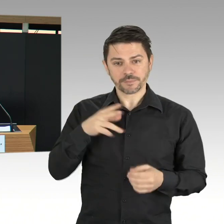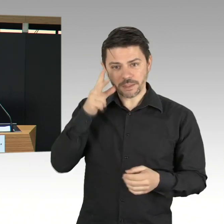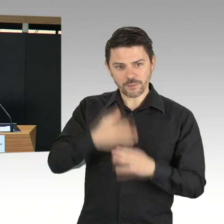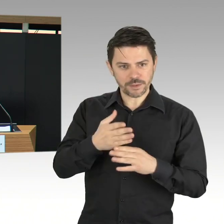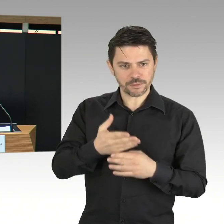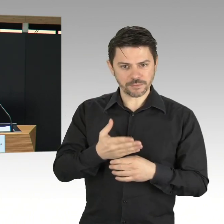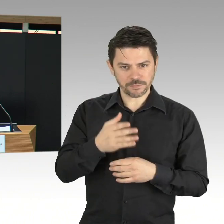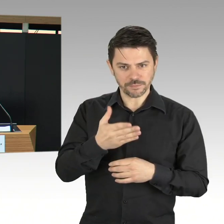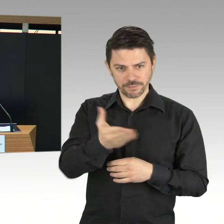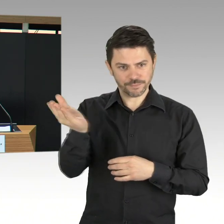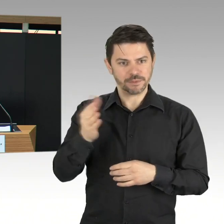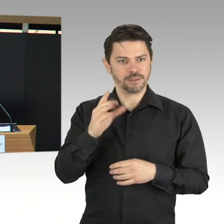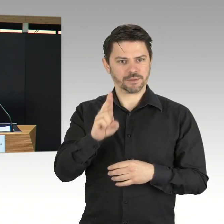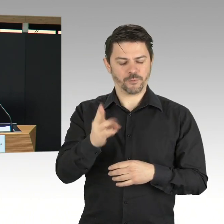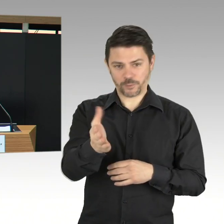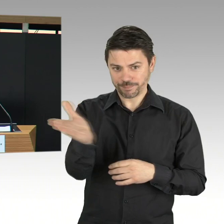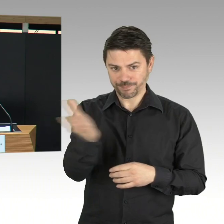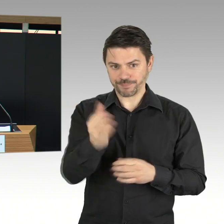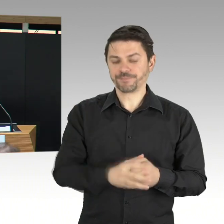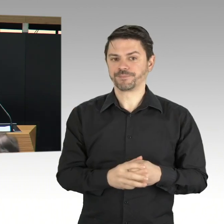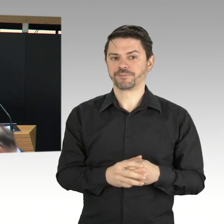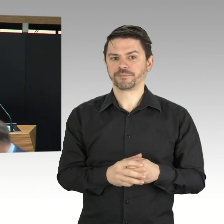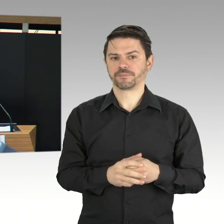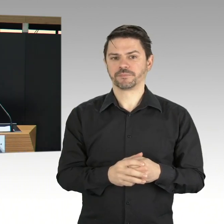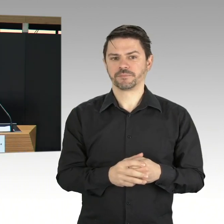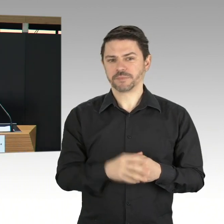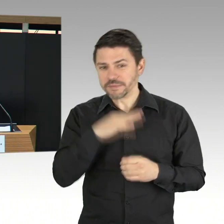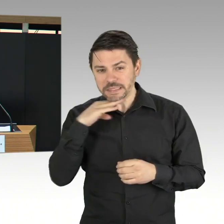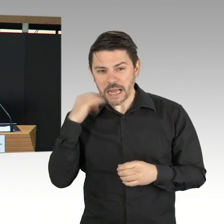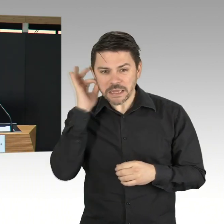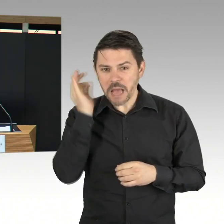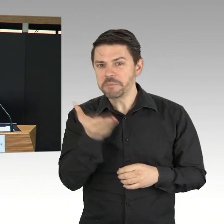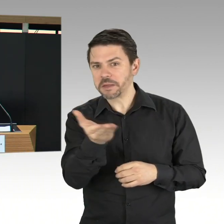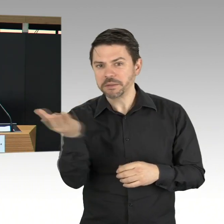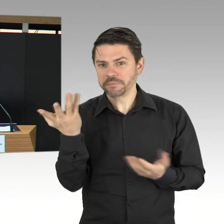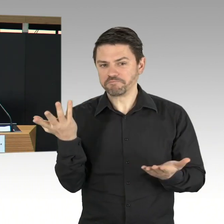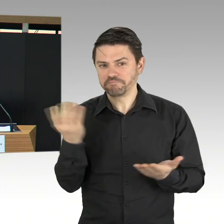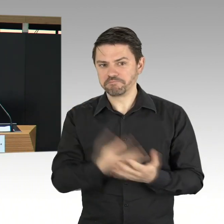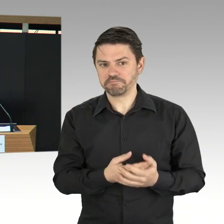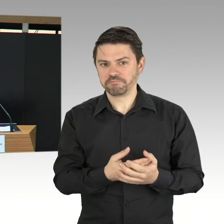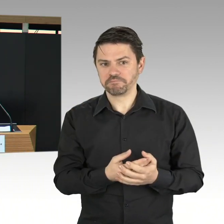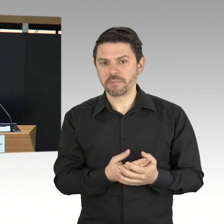So wie Sie es auch hier schon gemacht haben beim Mindestlohn. Und ich muss Ihnen eins sagen,